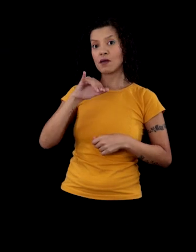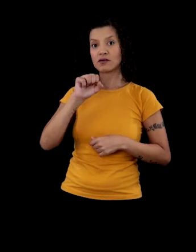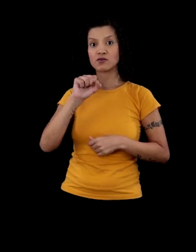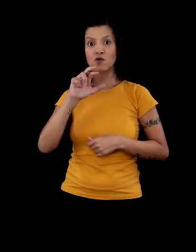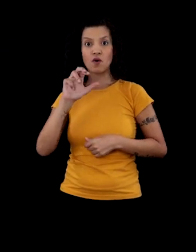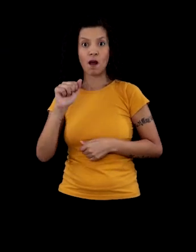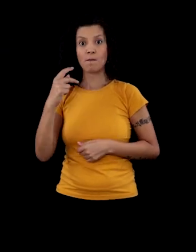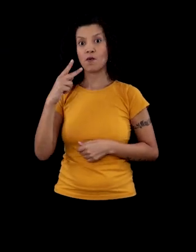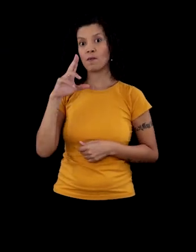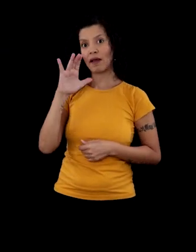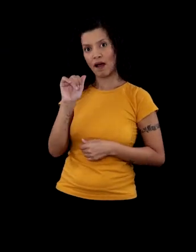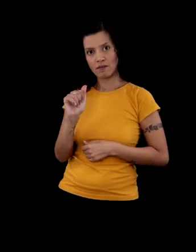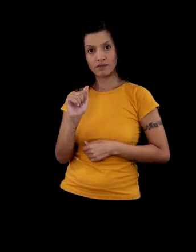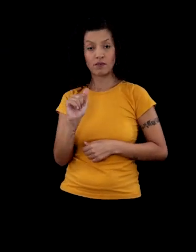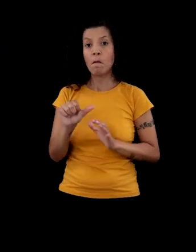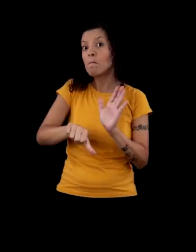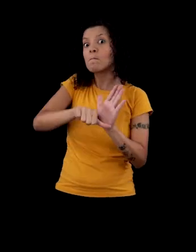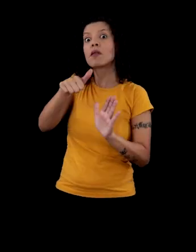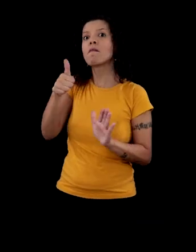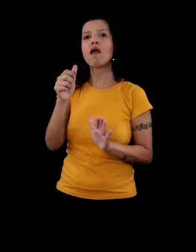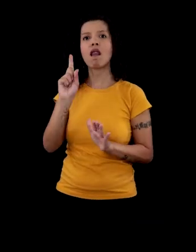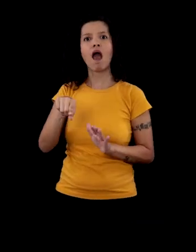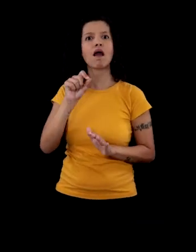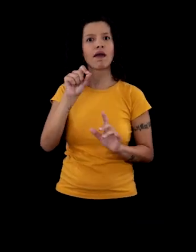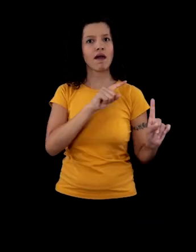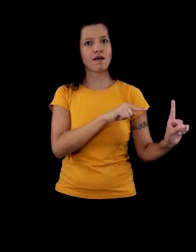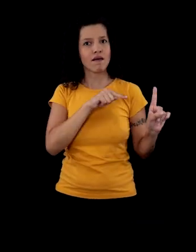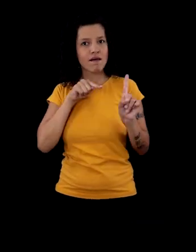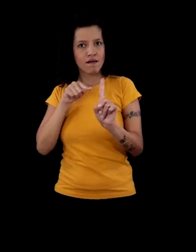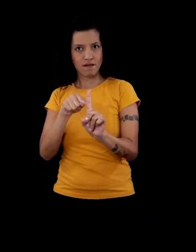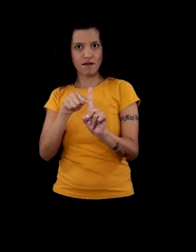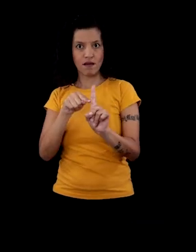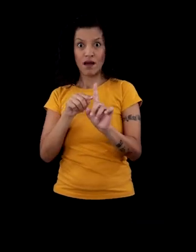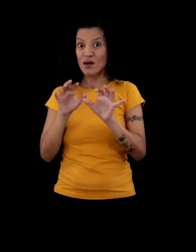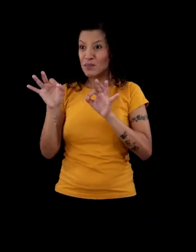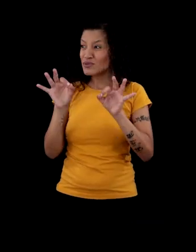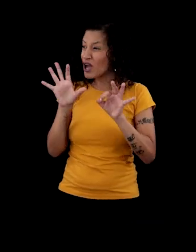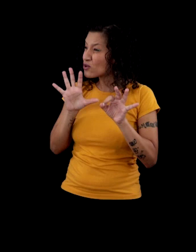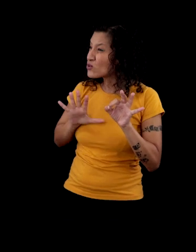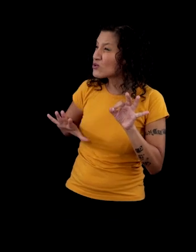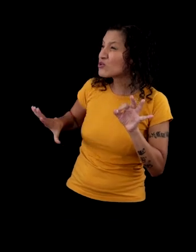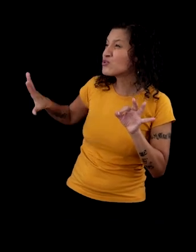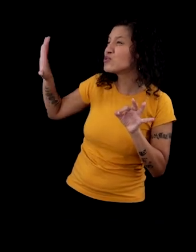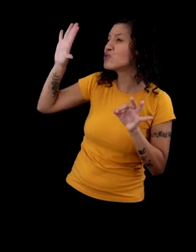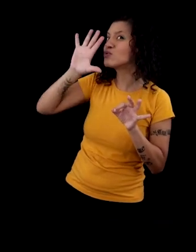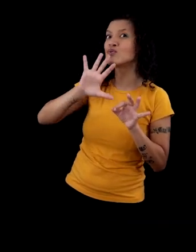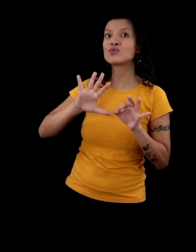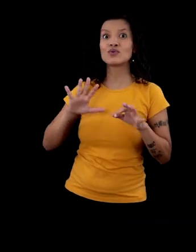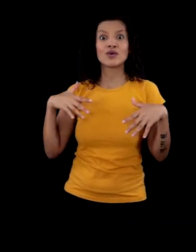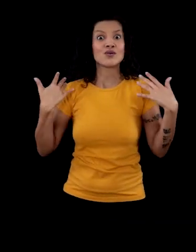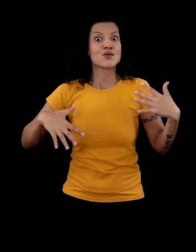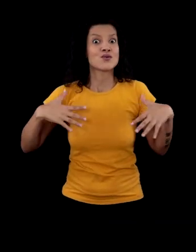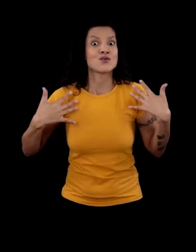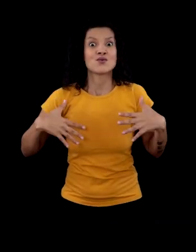e a primeira artista a se apresentar era ela, do projeto todo.